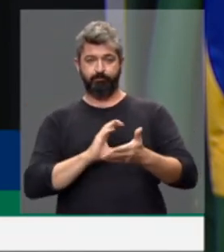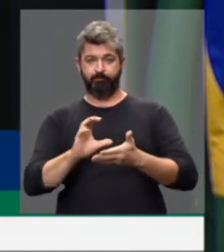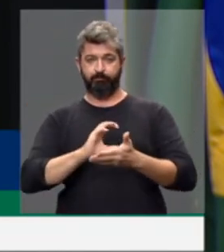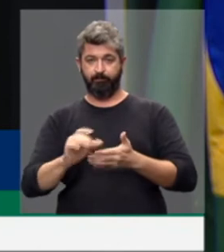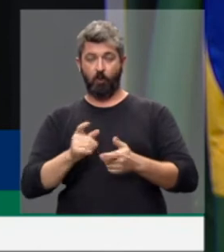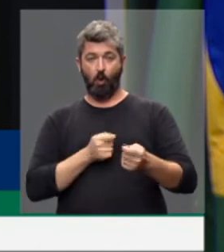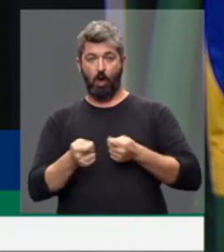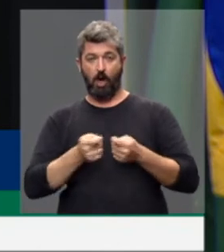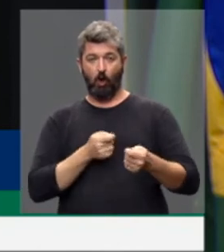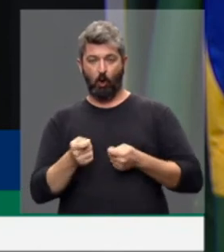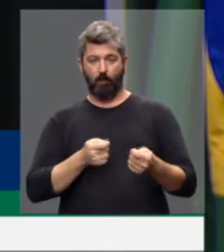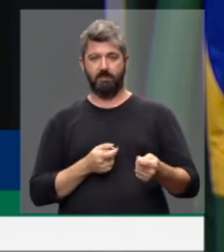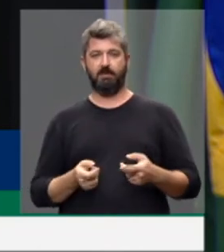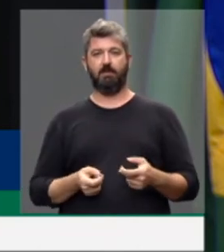PODE FAZER, MAS ELE VAI TER QUE PROVAR QUE ELE ESTÁ OU